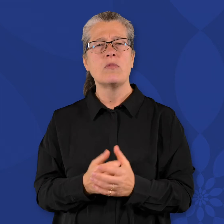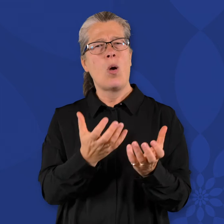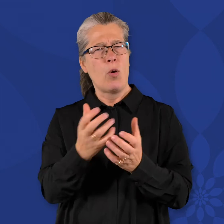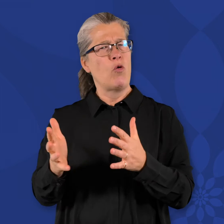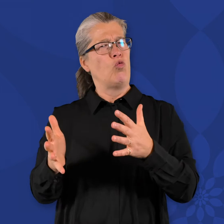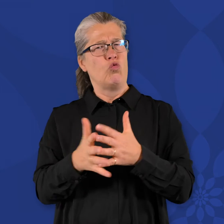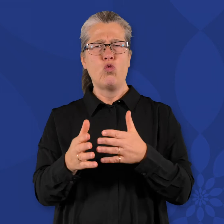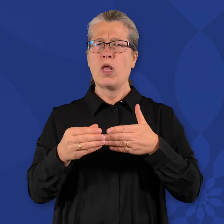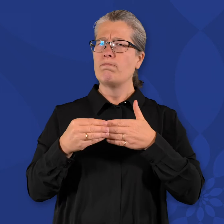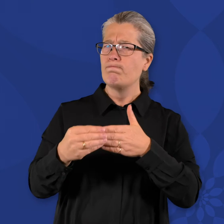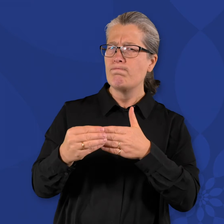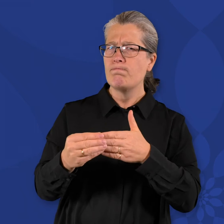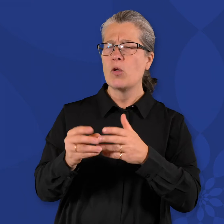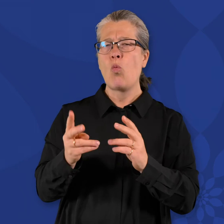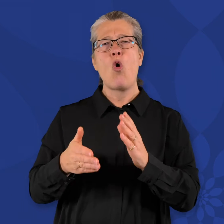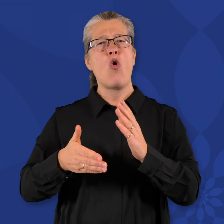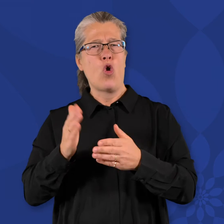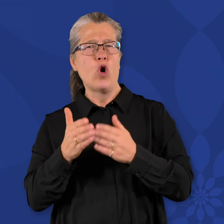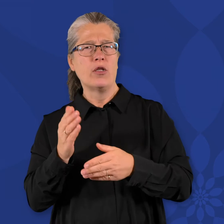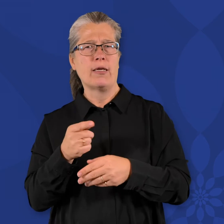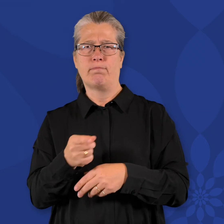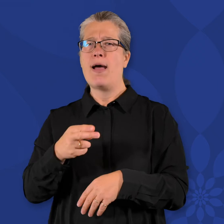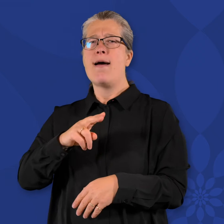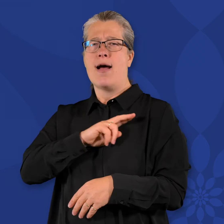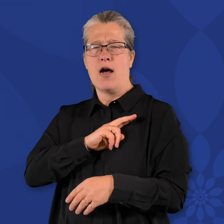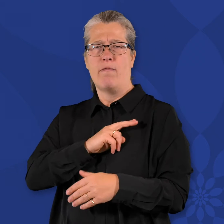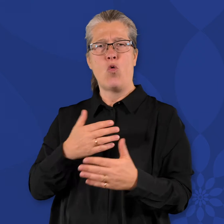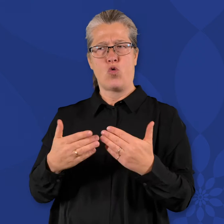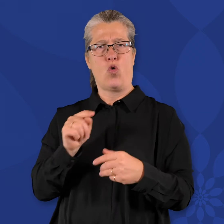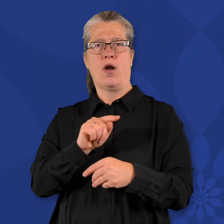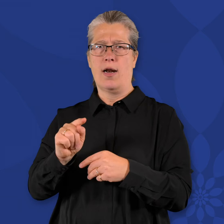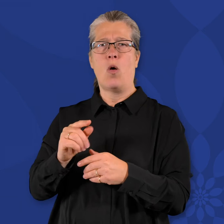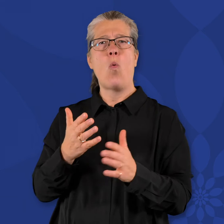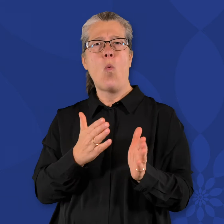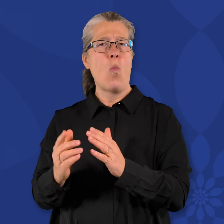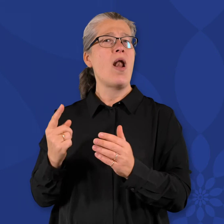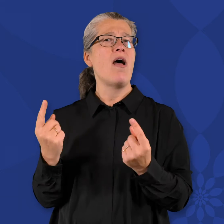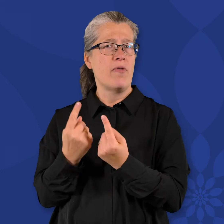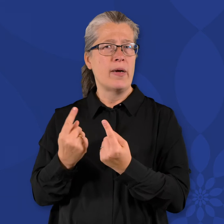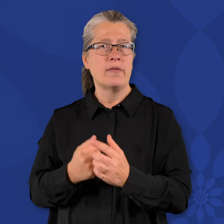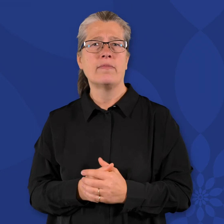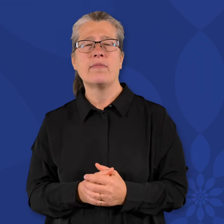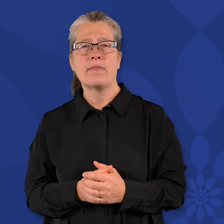Det behövs tydliga anvisningar och lösningar för dem som arrangerar evenemang.